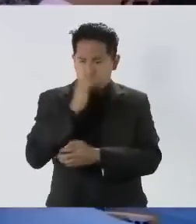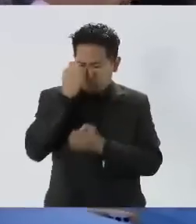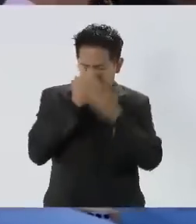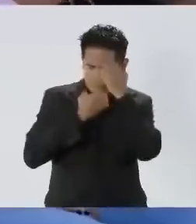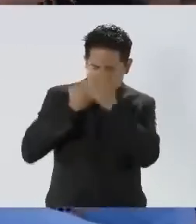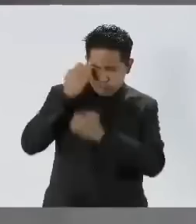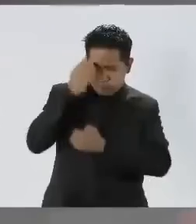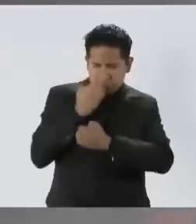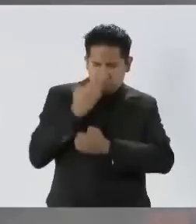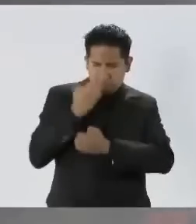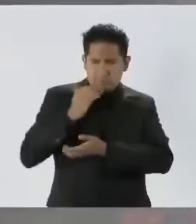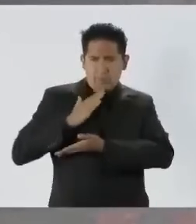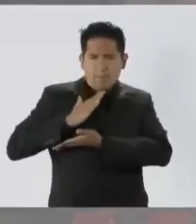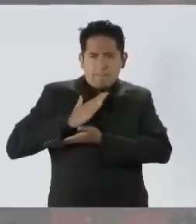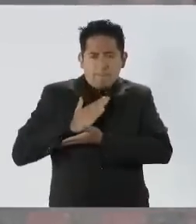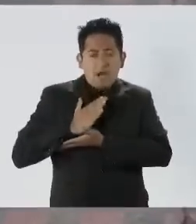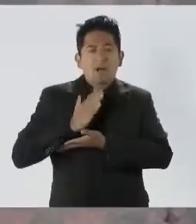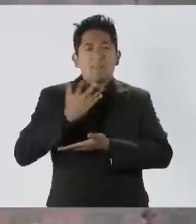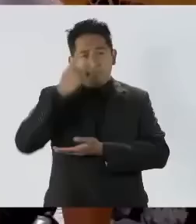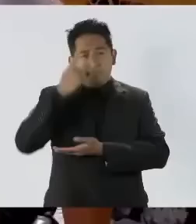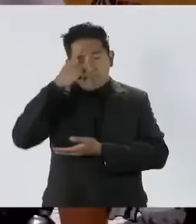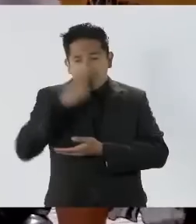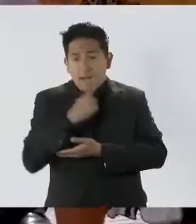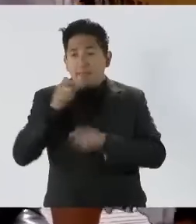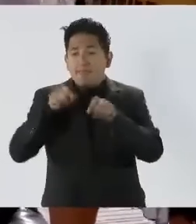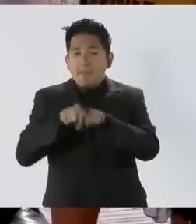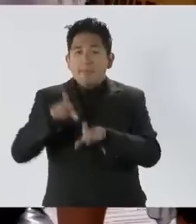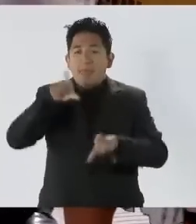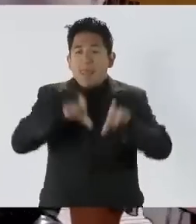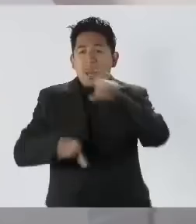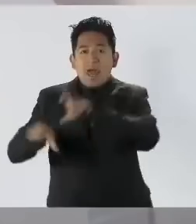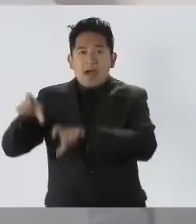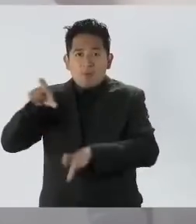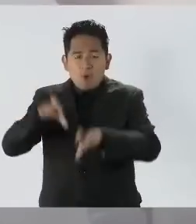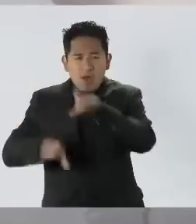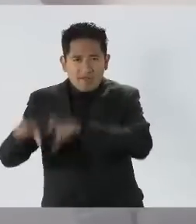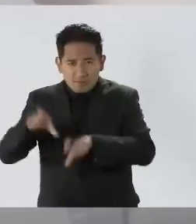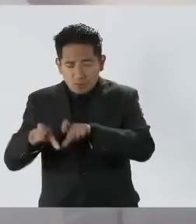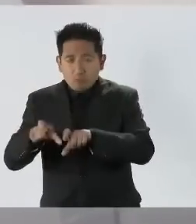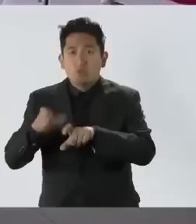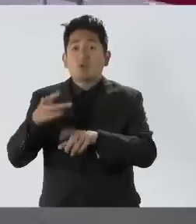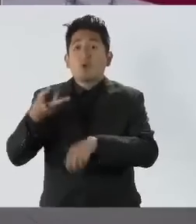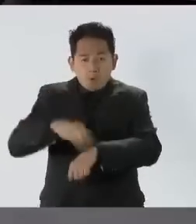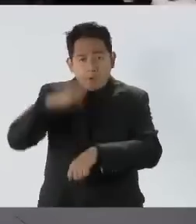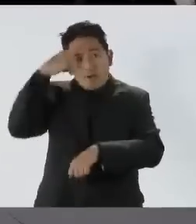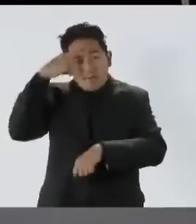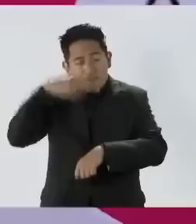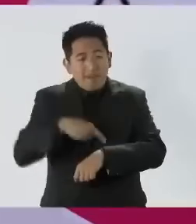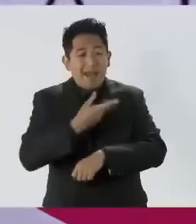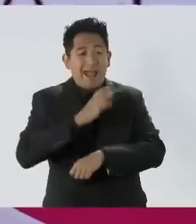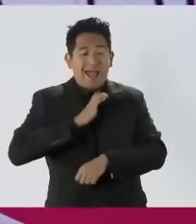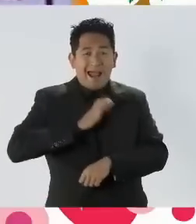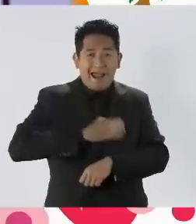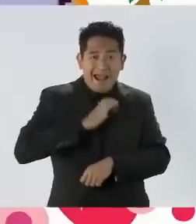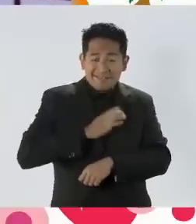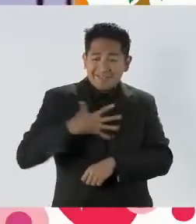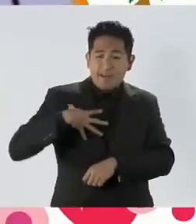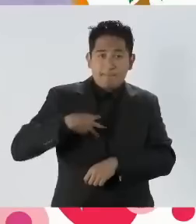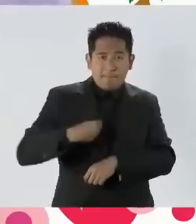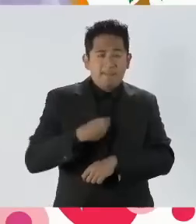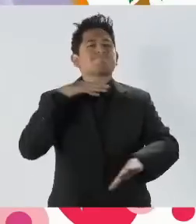clínicos gratuitos y todo lo que se necesite para la prevención en estos 10 días llevamos a